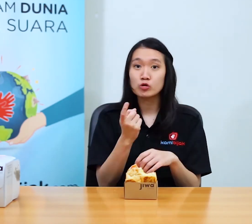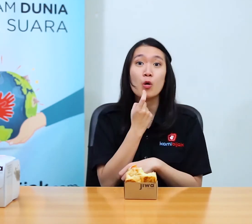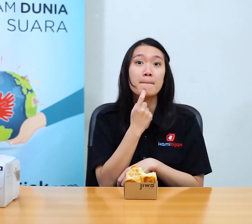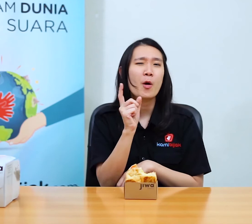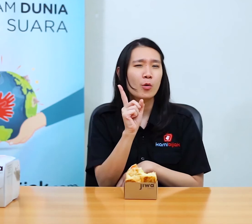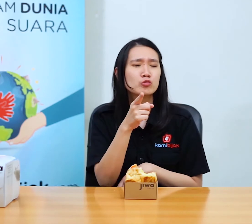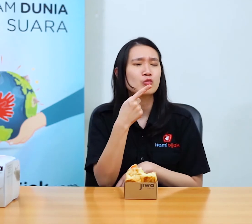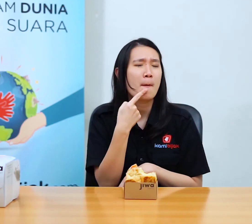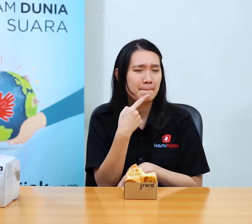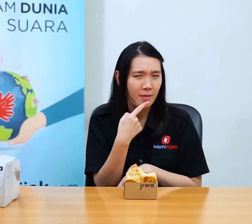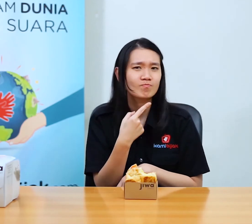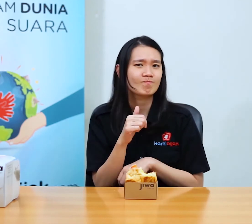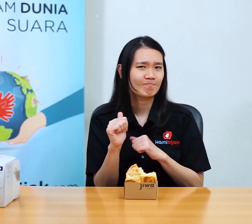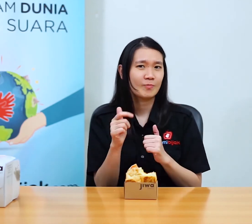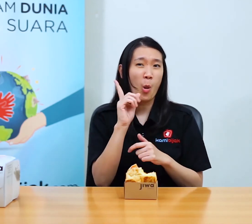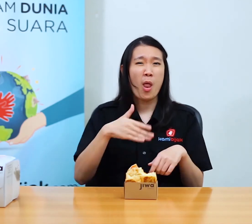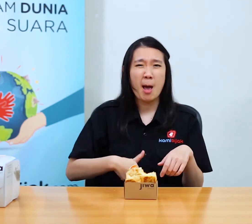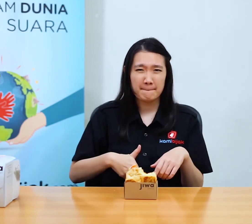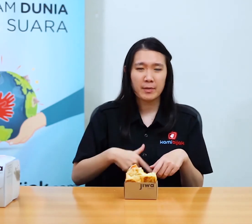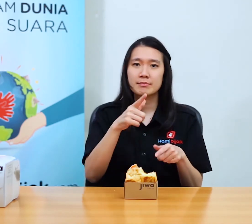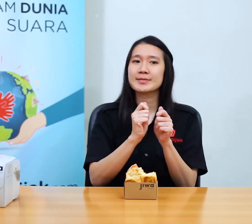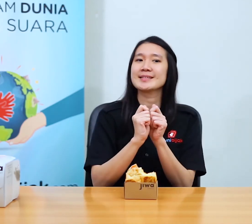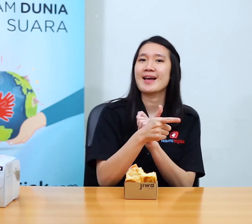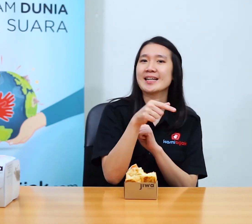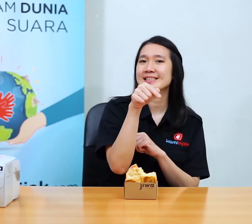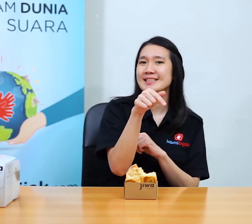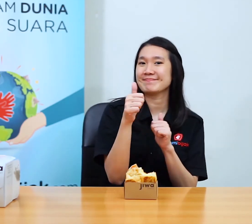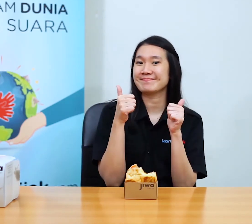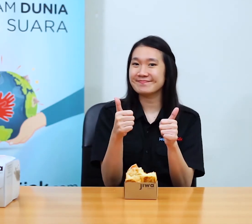Cobain dulu aja. Siapa tahu lapar, kalian bisa beli ini.